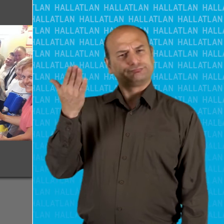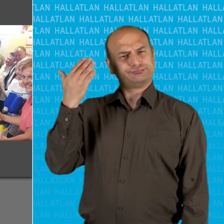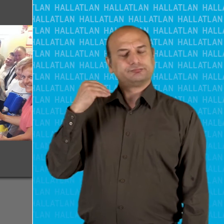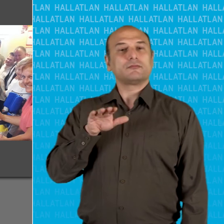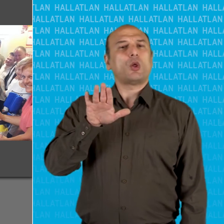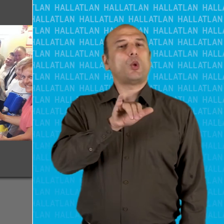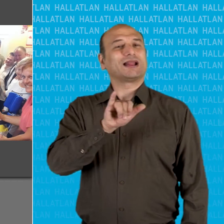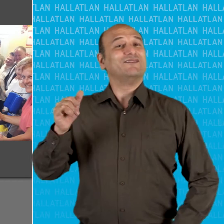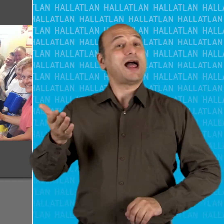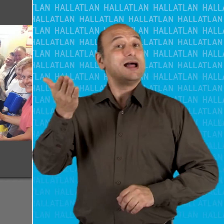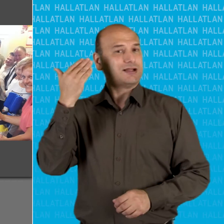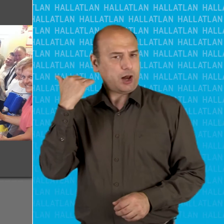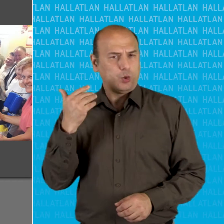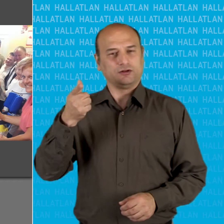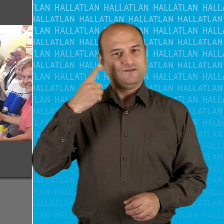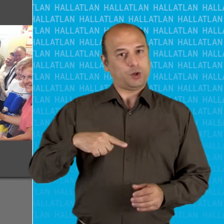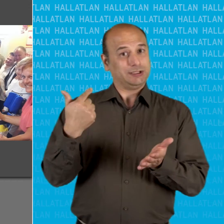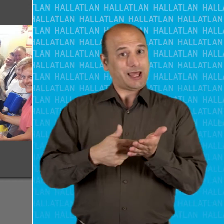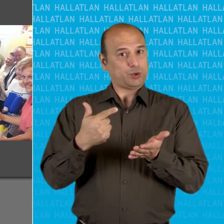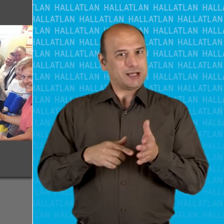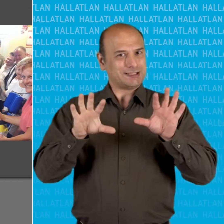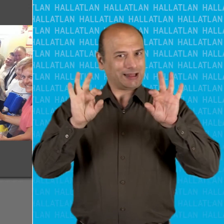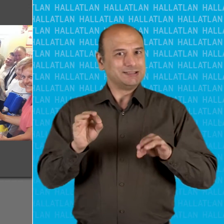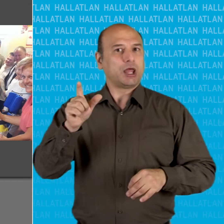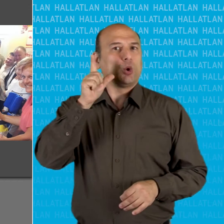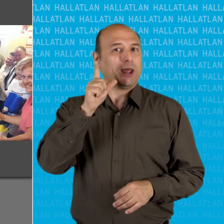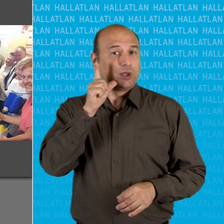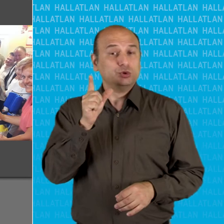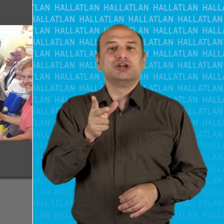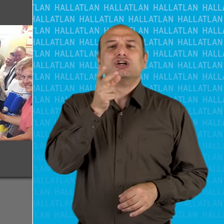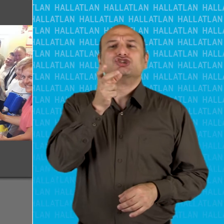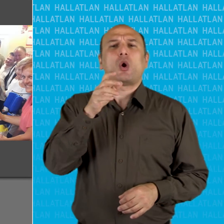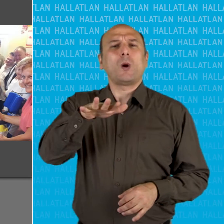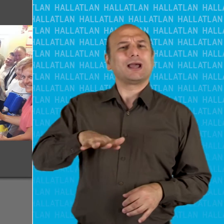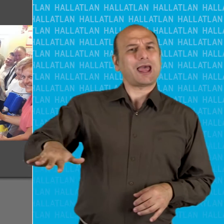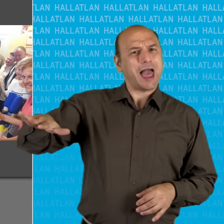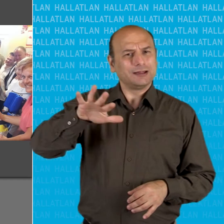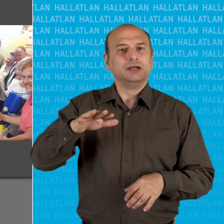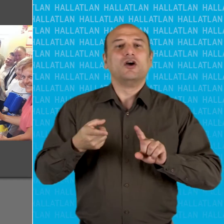Öt éve, 2010 júliusában nyílt meg Csongrádon